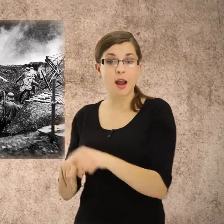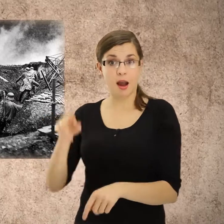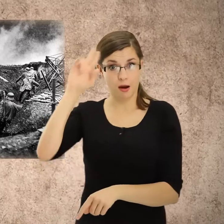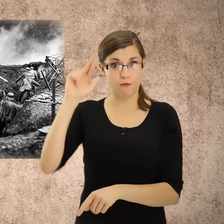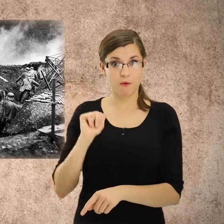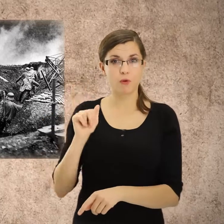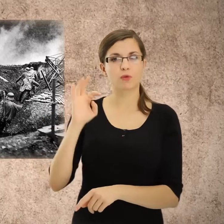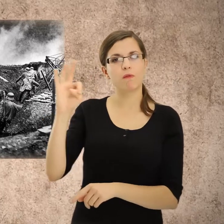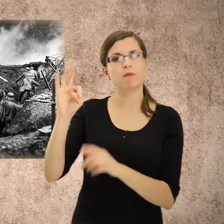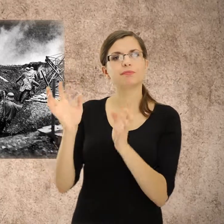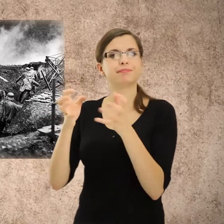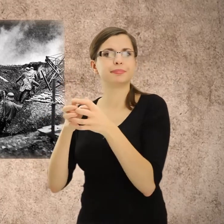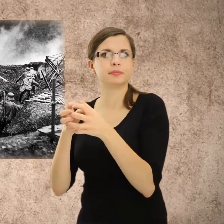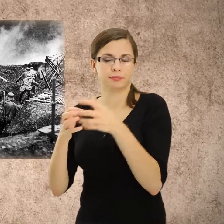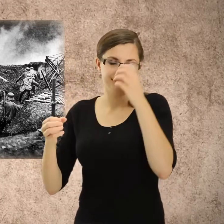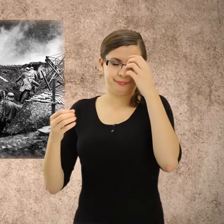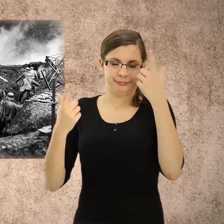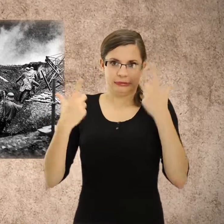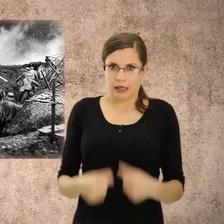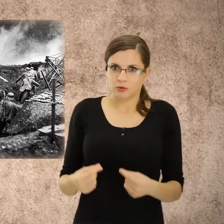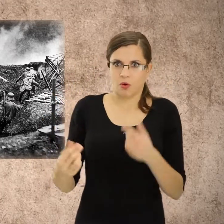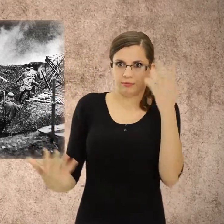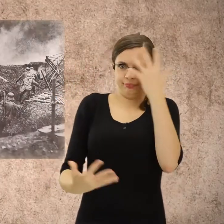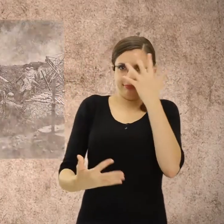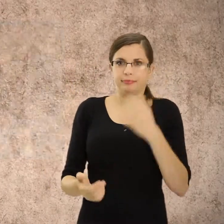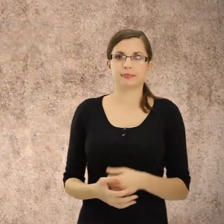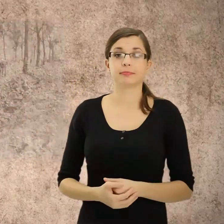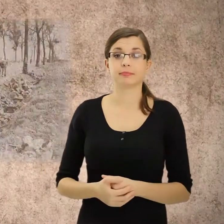zaskoczył wojska sprzymierzonych.